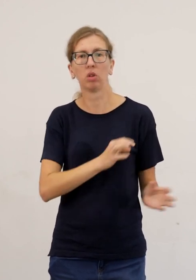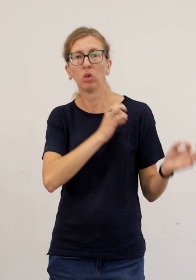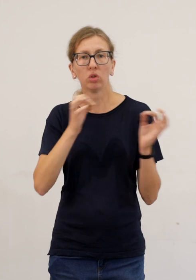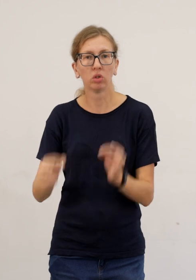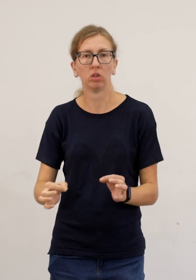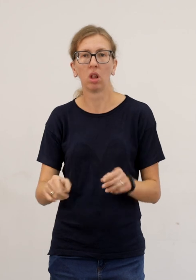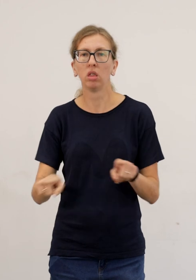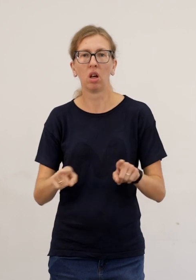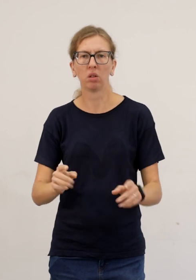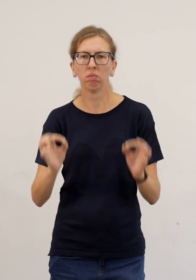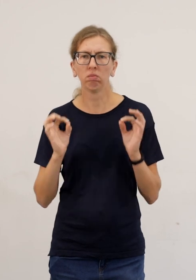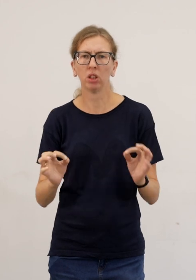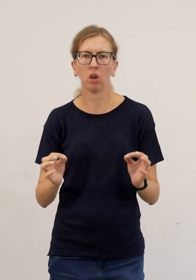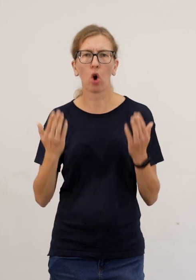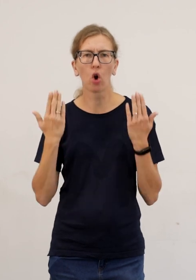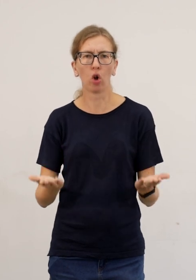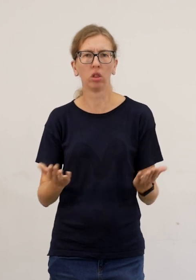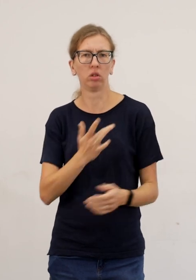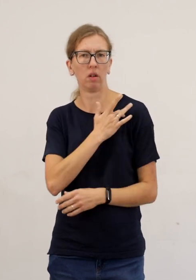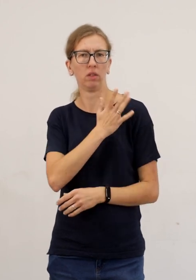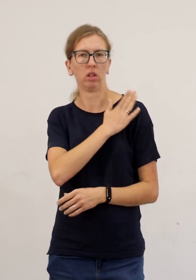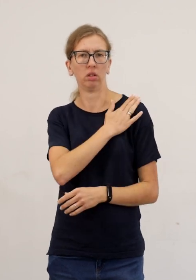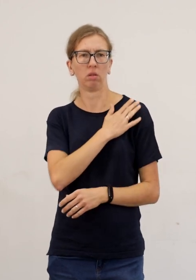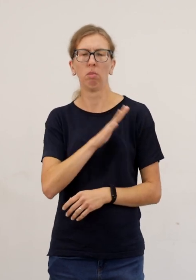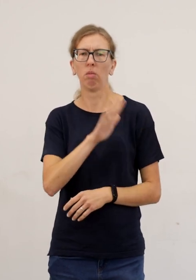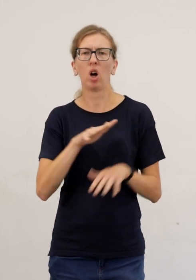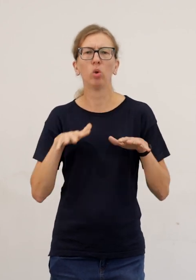Szabla jest do dziś symbolem godności